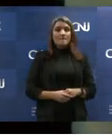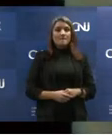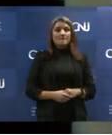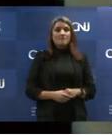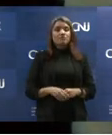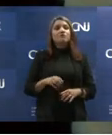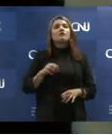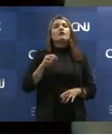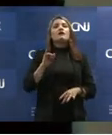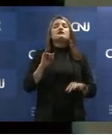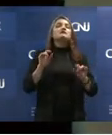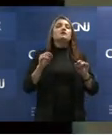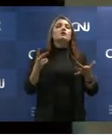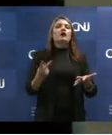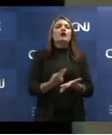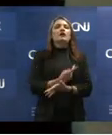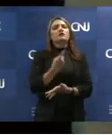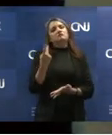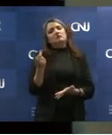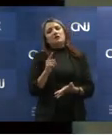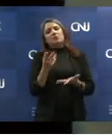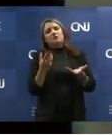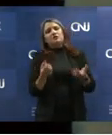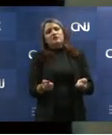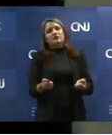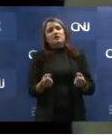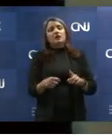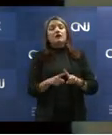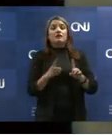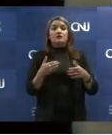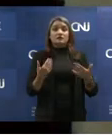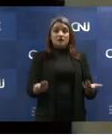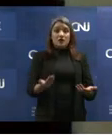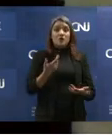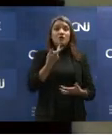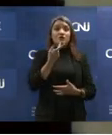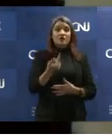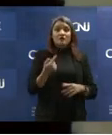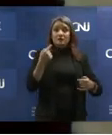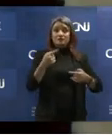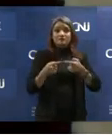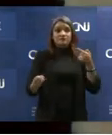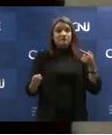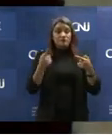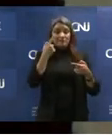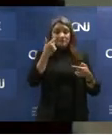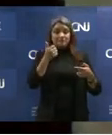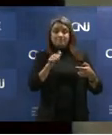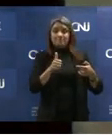ultrapassada essa preliminar, sustenta se também o não cabimento da revisão disciplinar